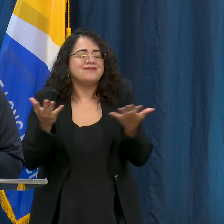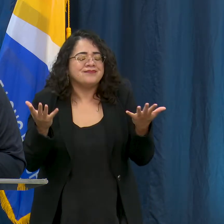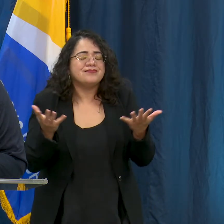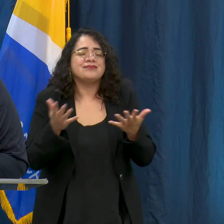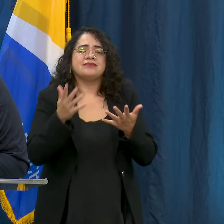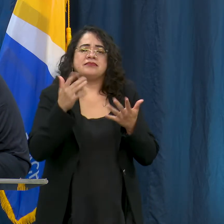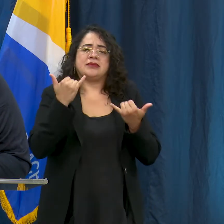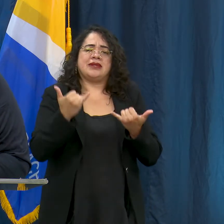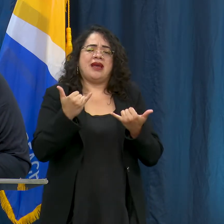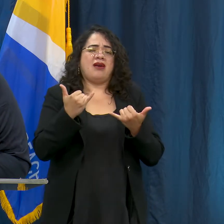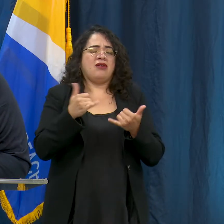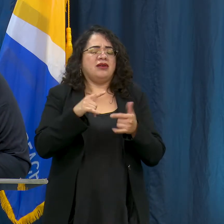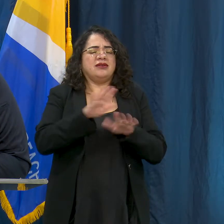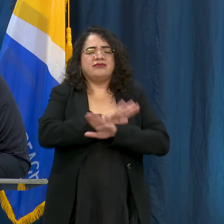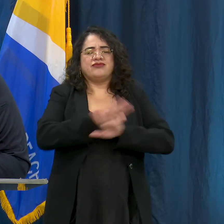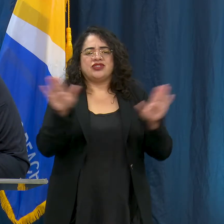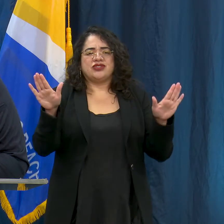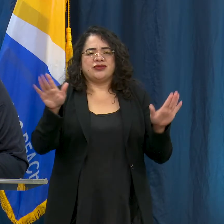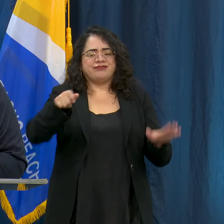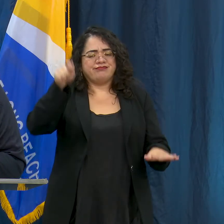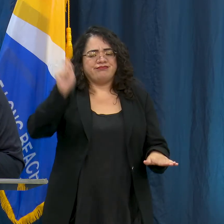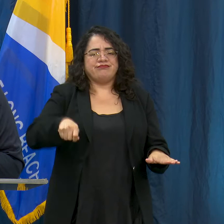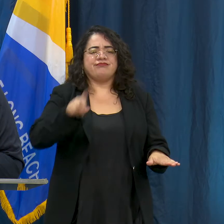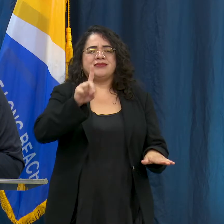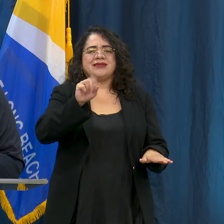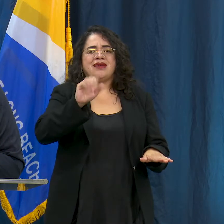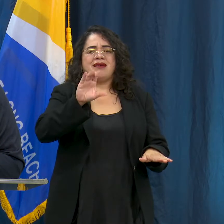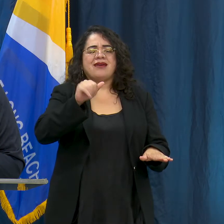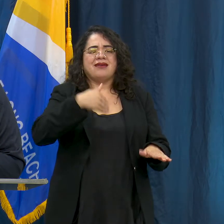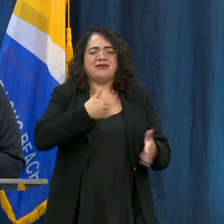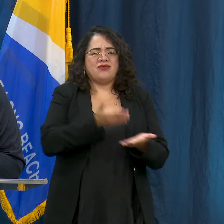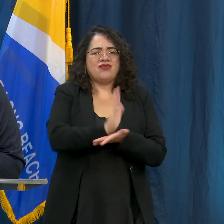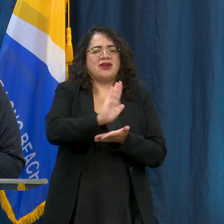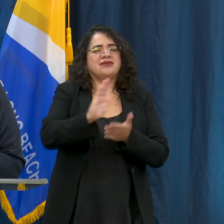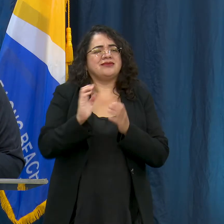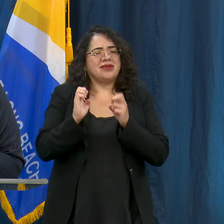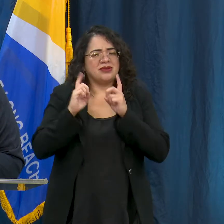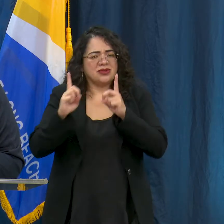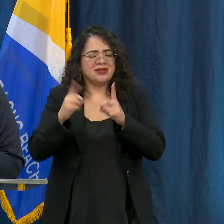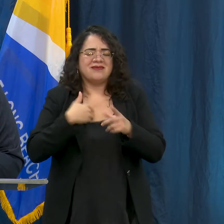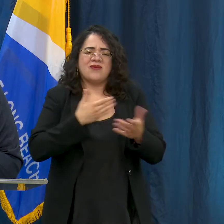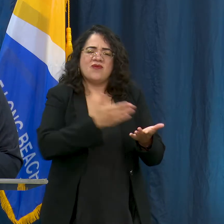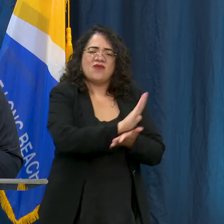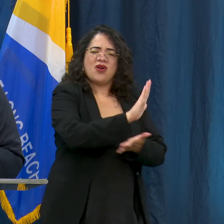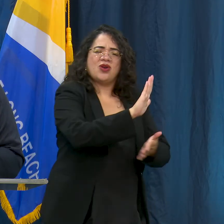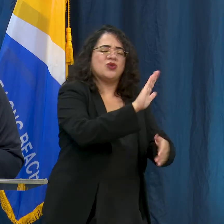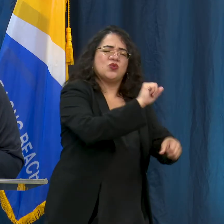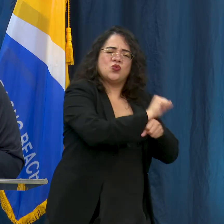immigrant A's K on Ann Machado in Kasab lament a para SE Rican OC dos y nuestro